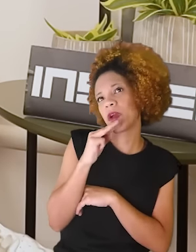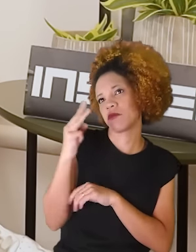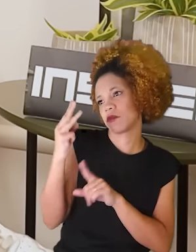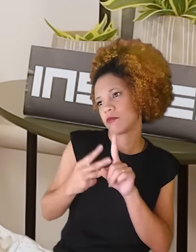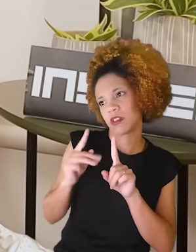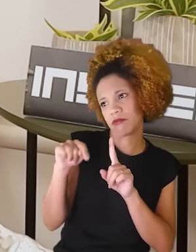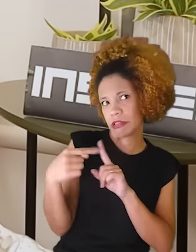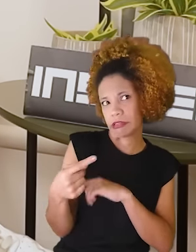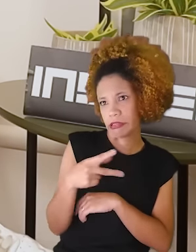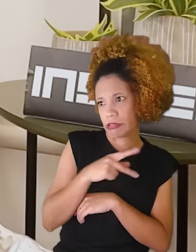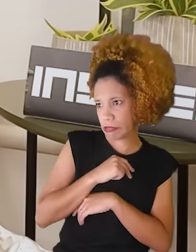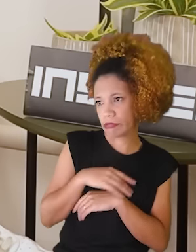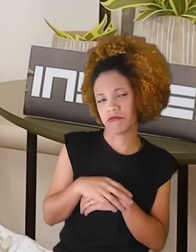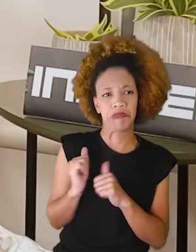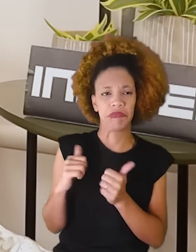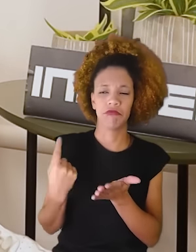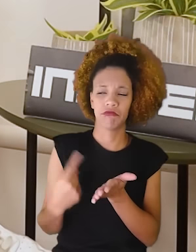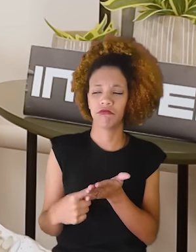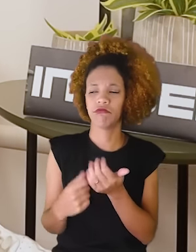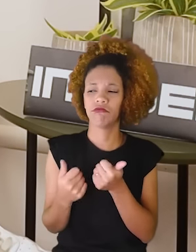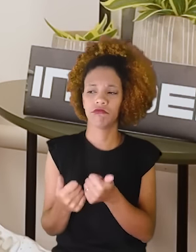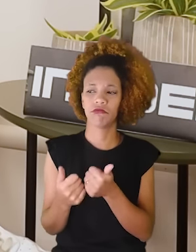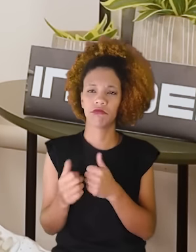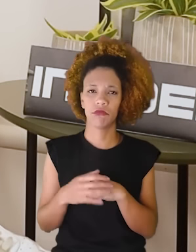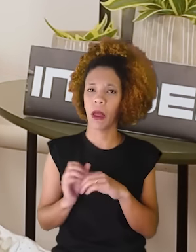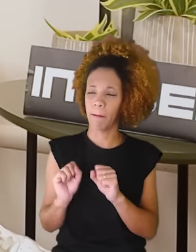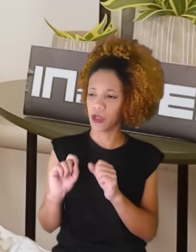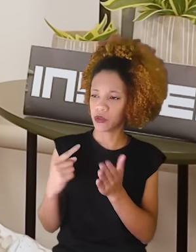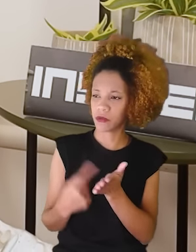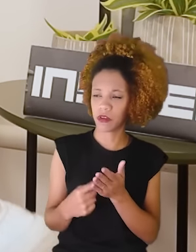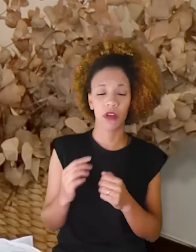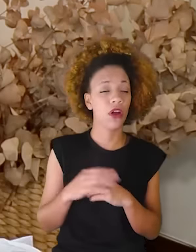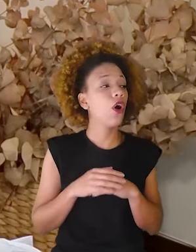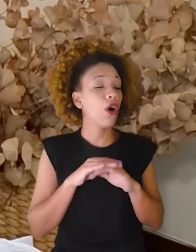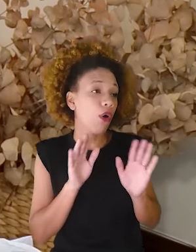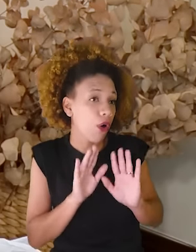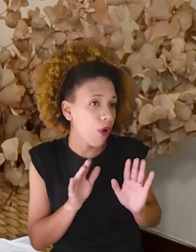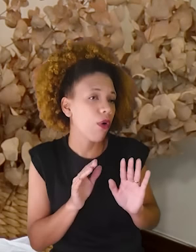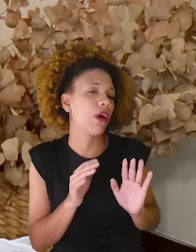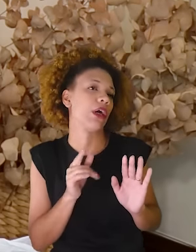Caraca a agenda do cara eu falei não Beleza vou pode marcar você falou ô Luciano tudo bem Eu Ten